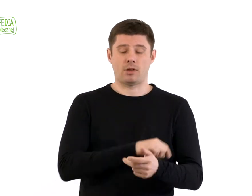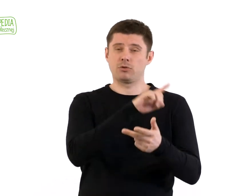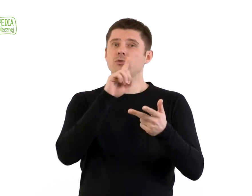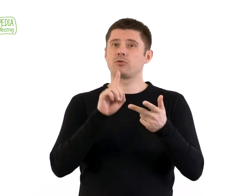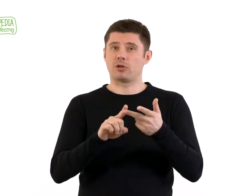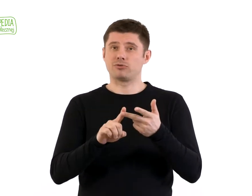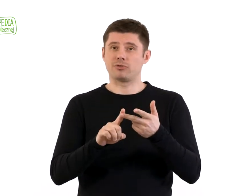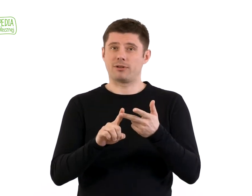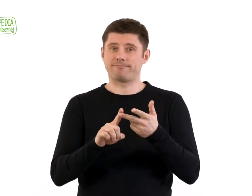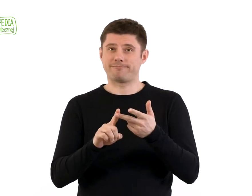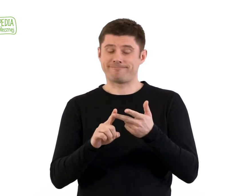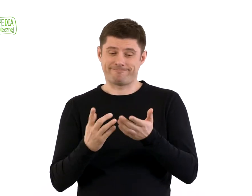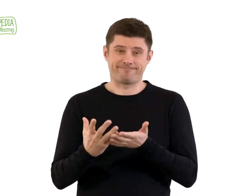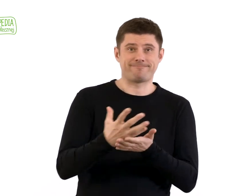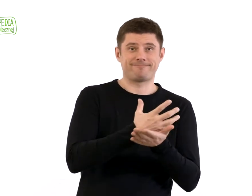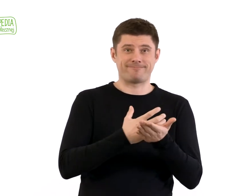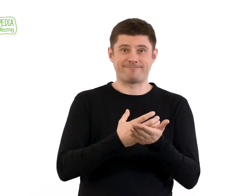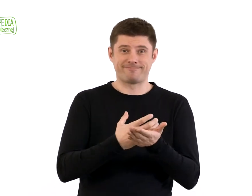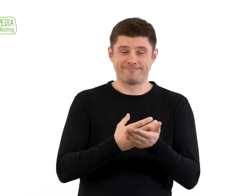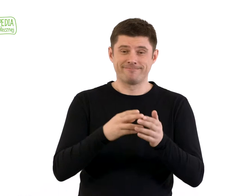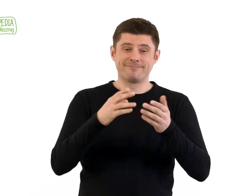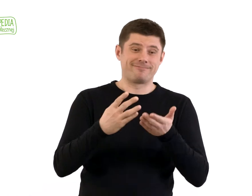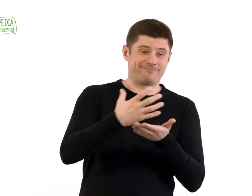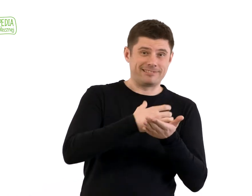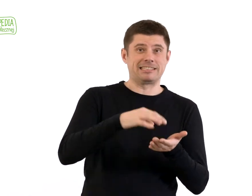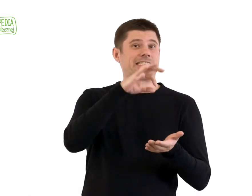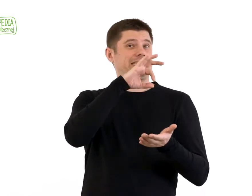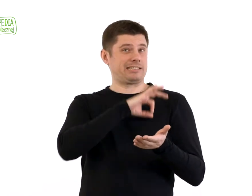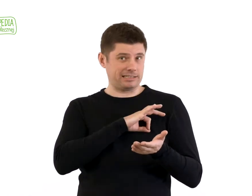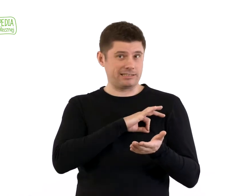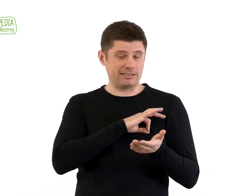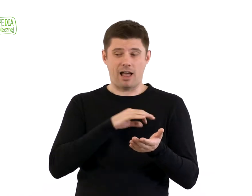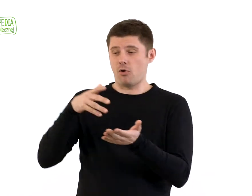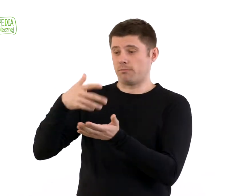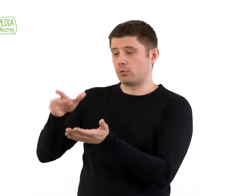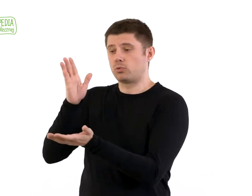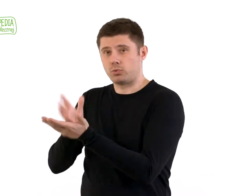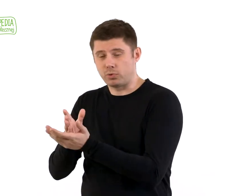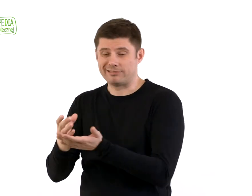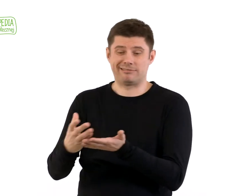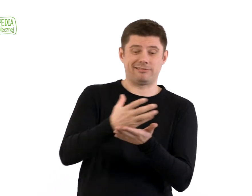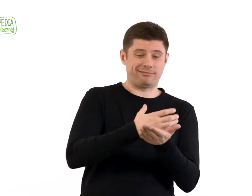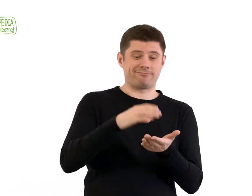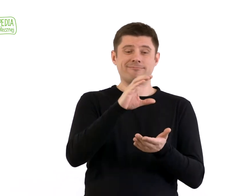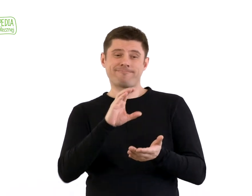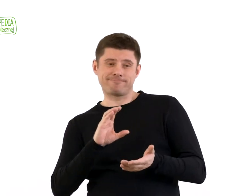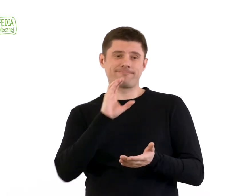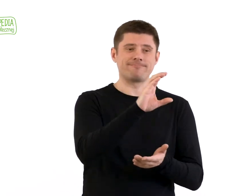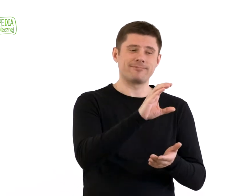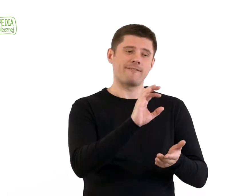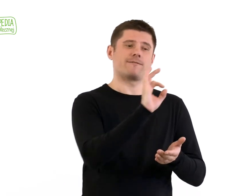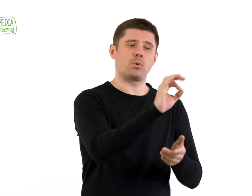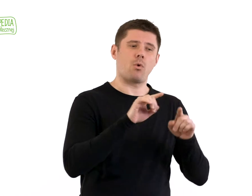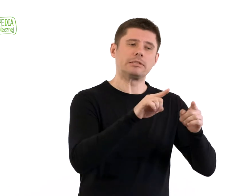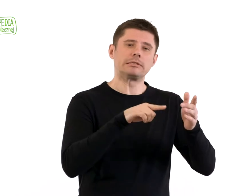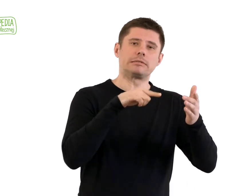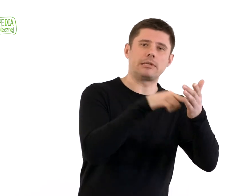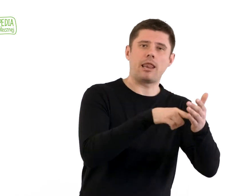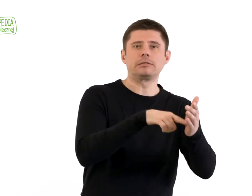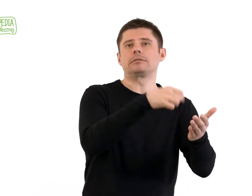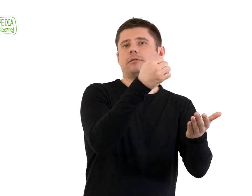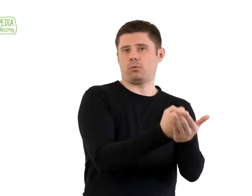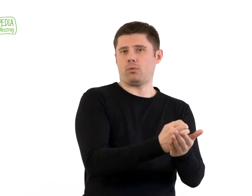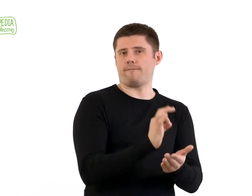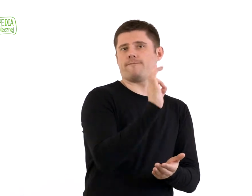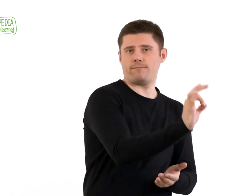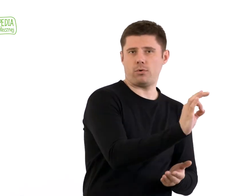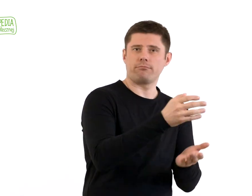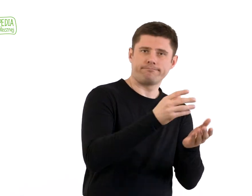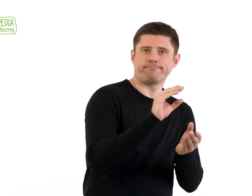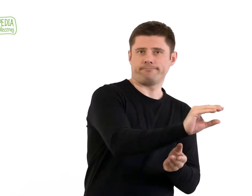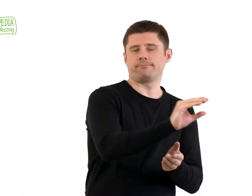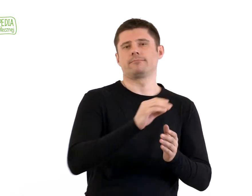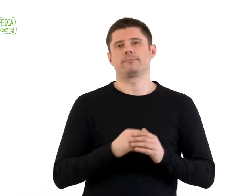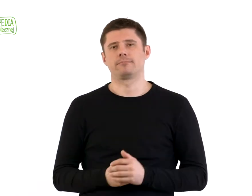nadwyżkę przychodów nad kosztami przeznacza na działalność pożytku publicznego;